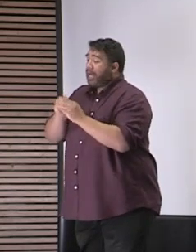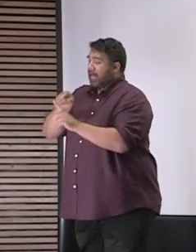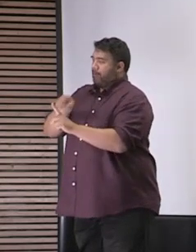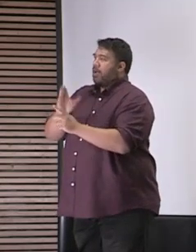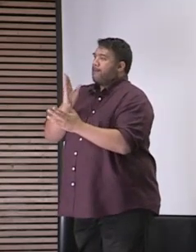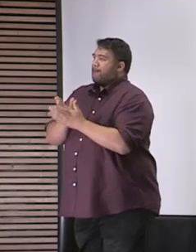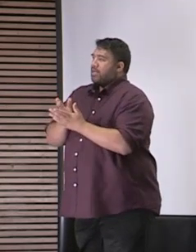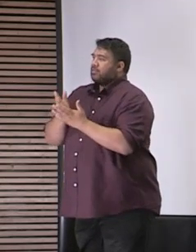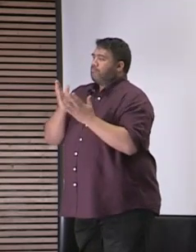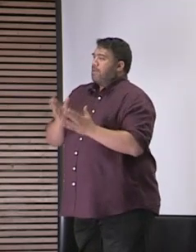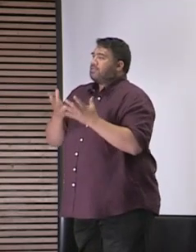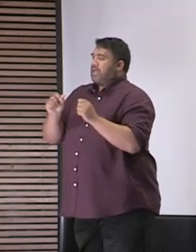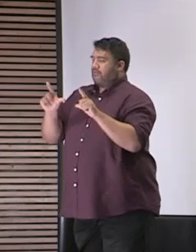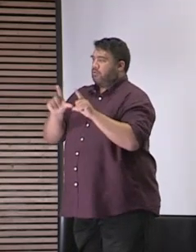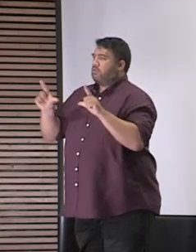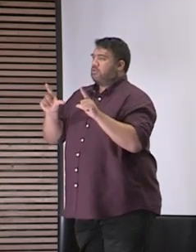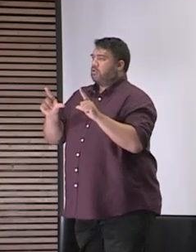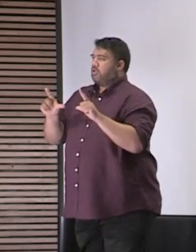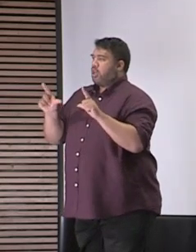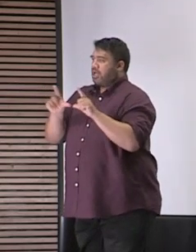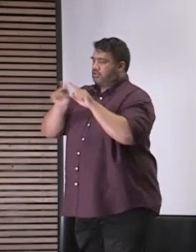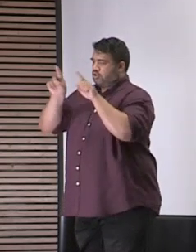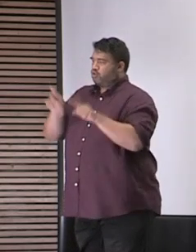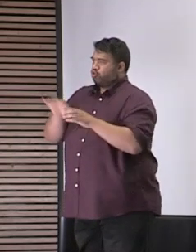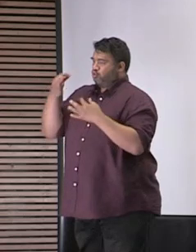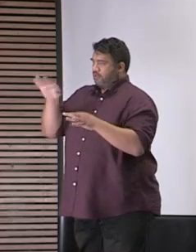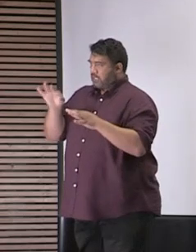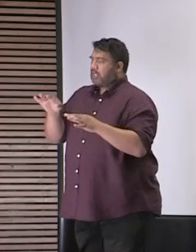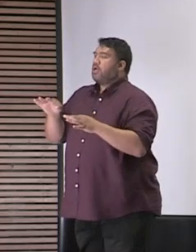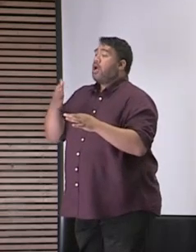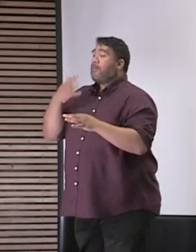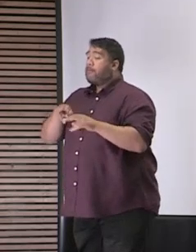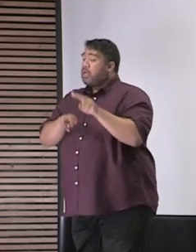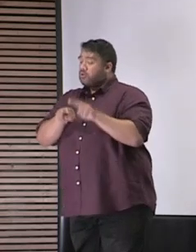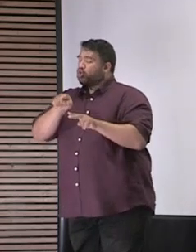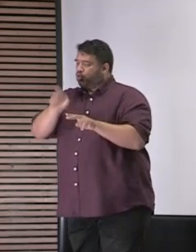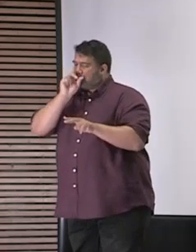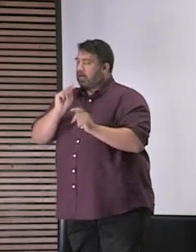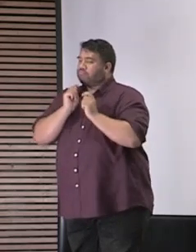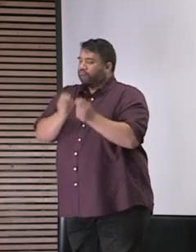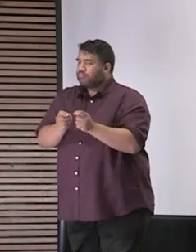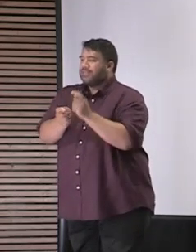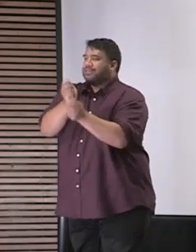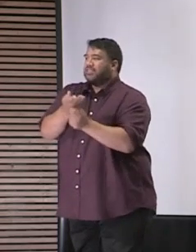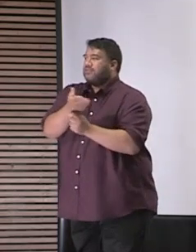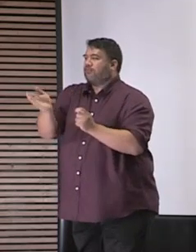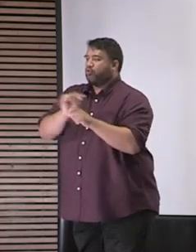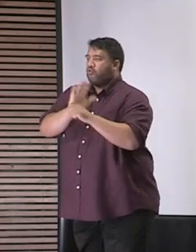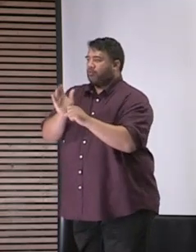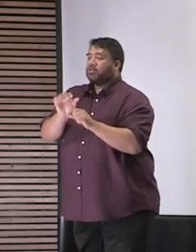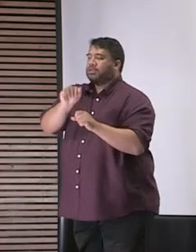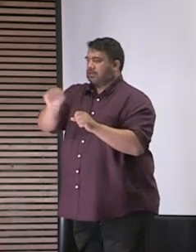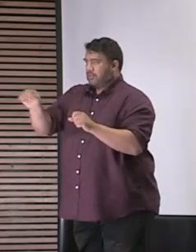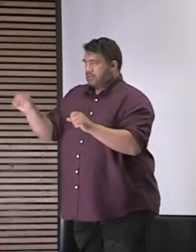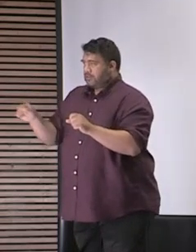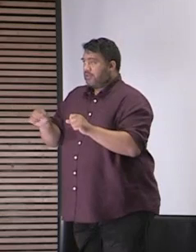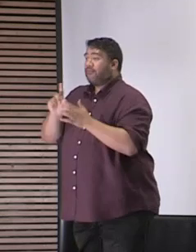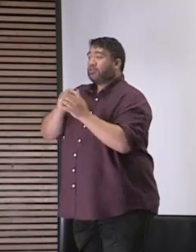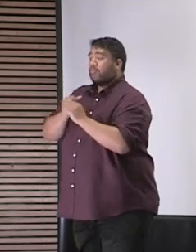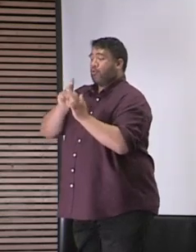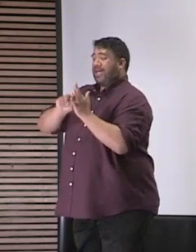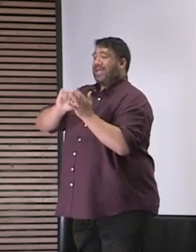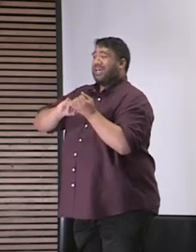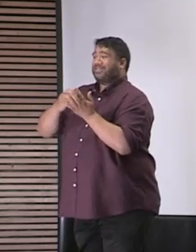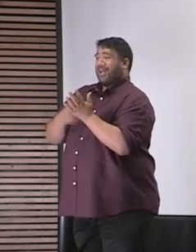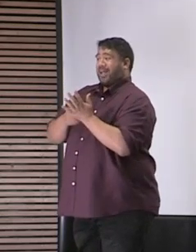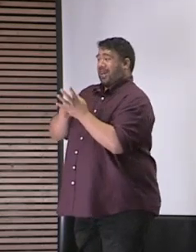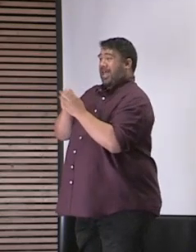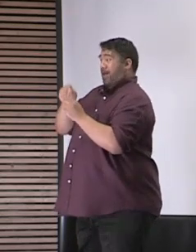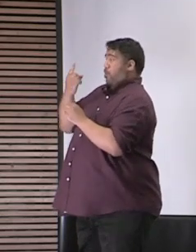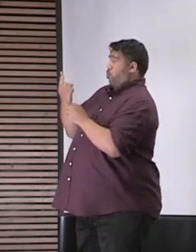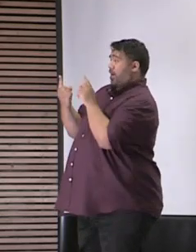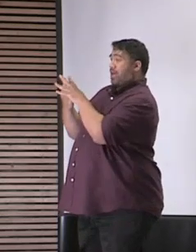Tenemos una muy buena variedad